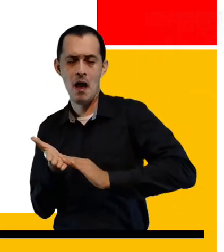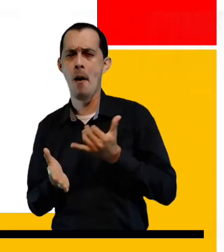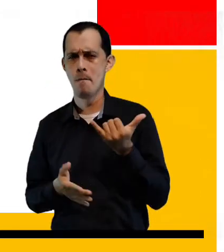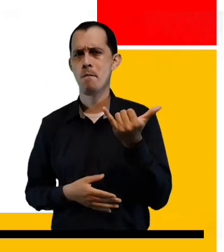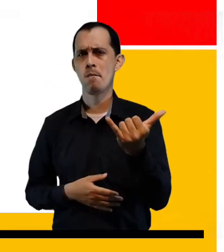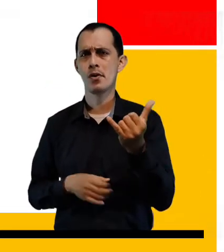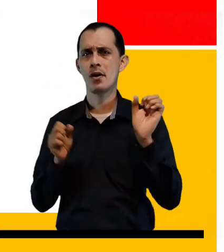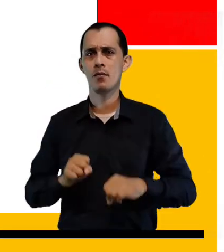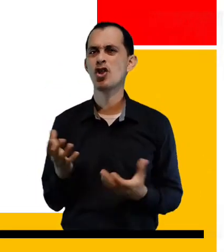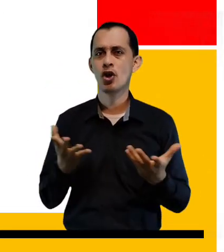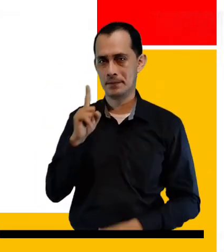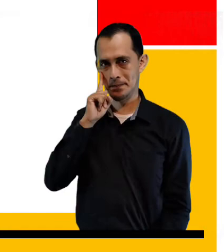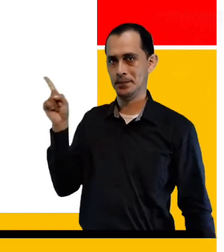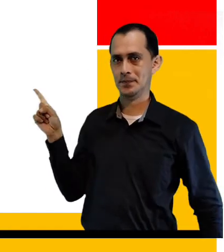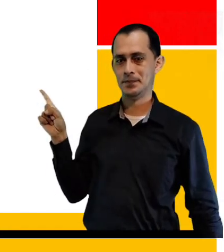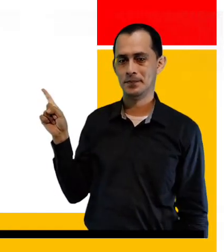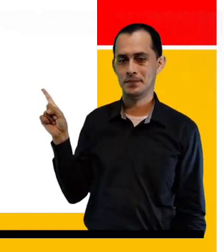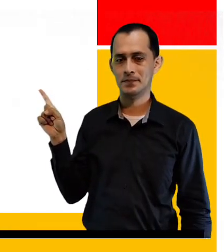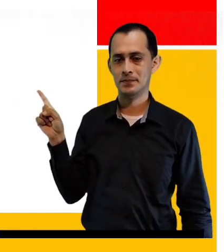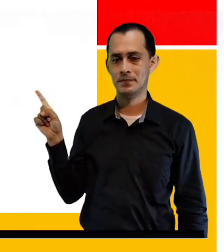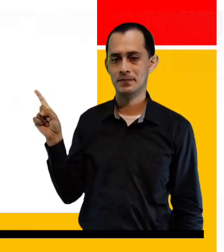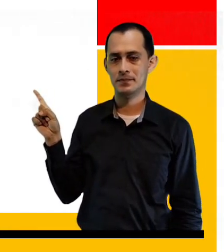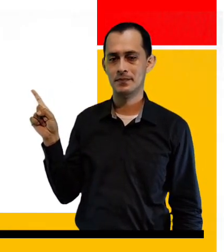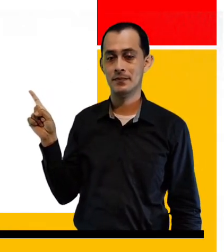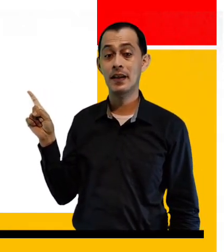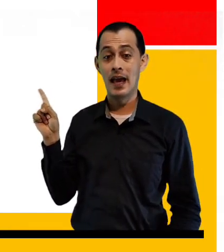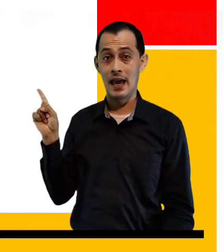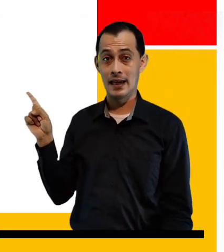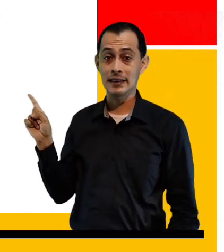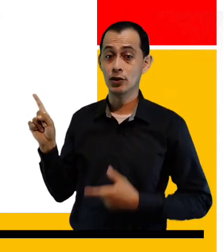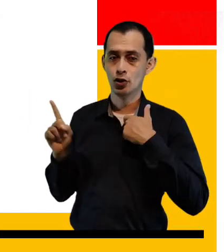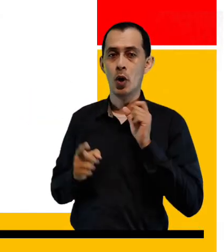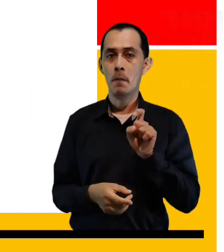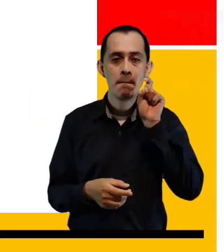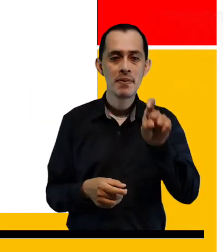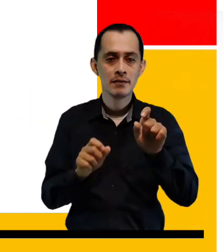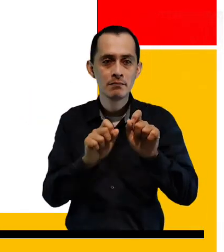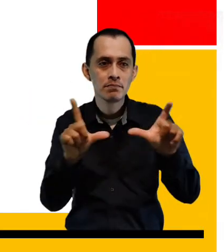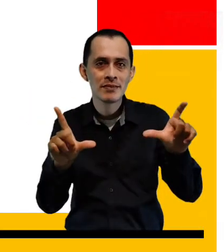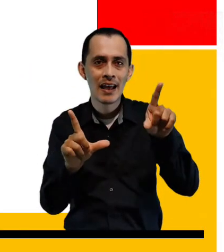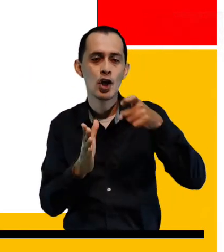en la siguiente sección se puede modificar cada uno de los aspectos que les acabo de mencionar.